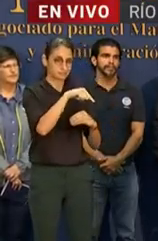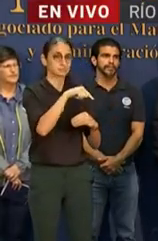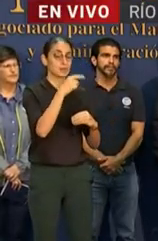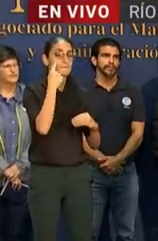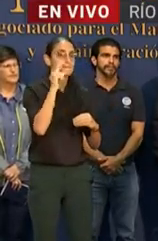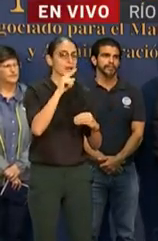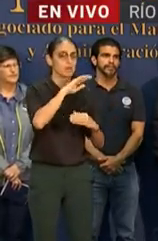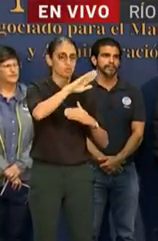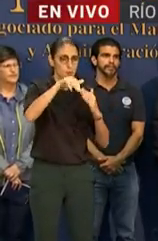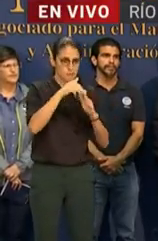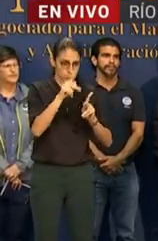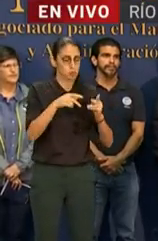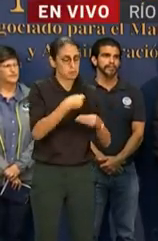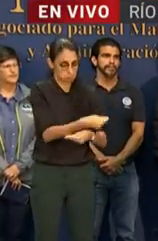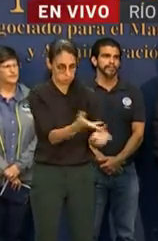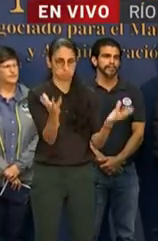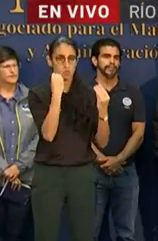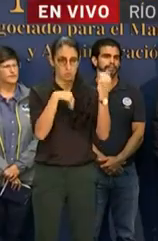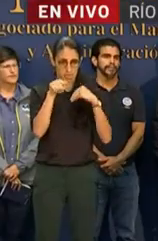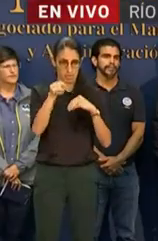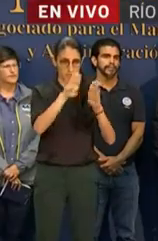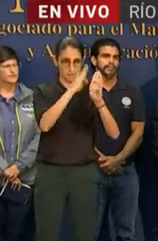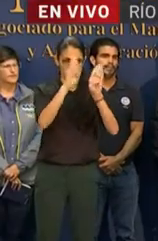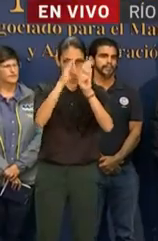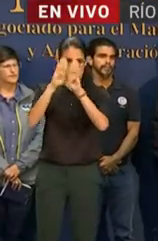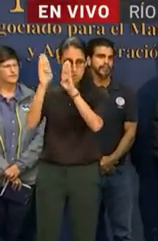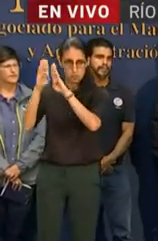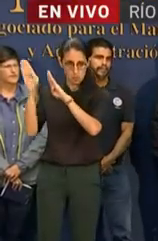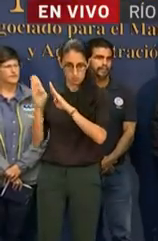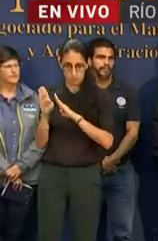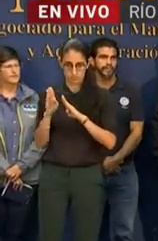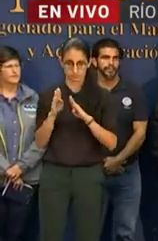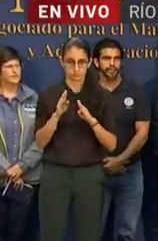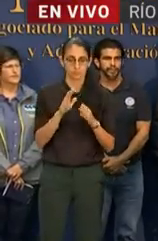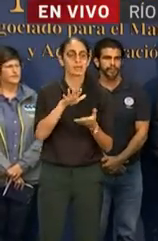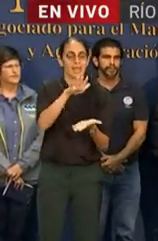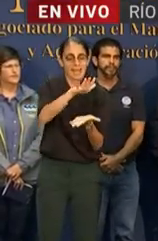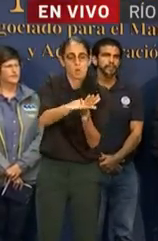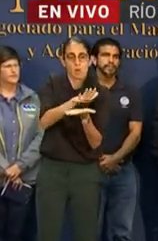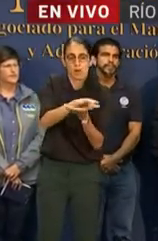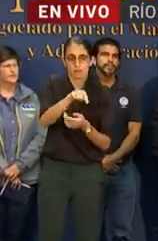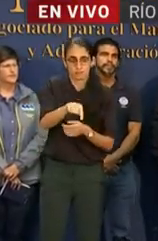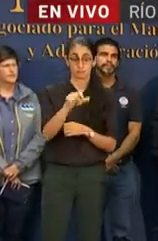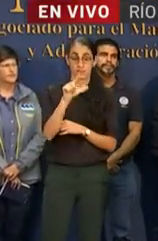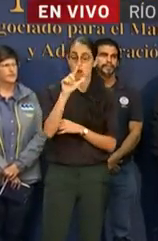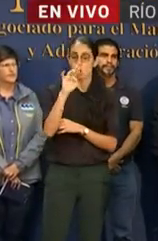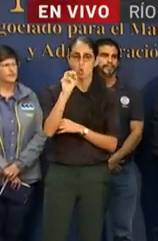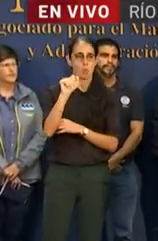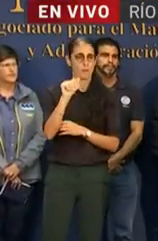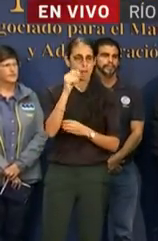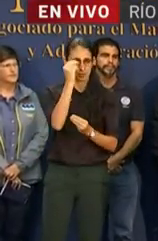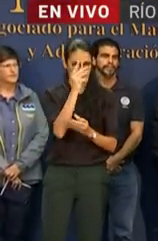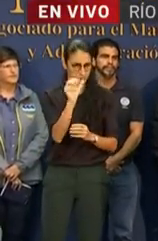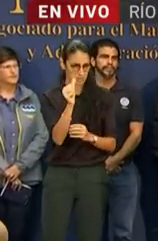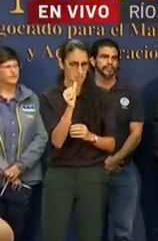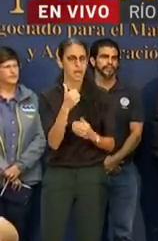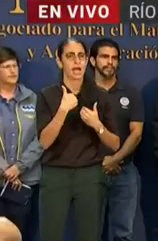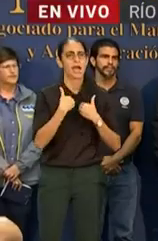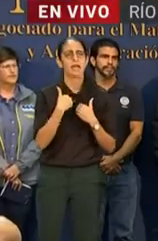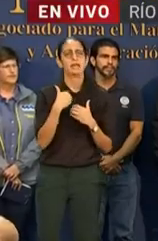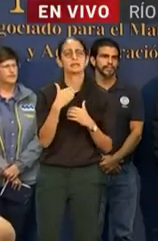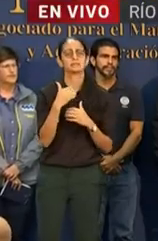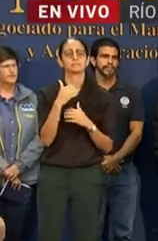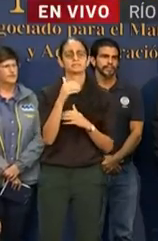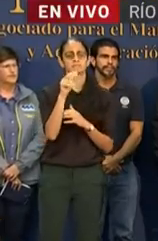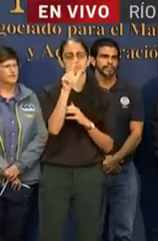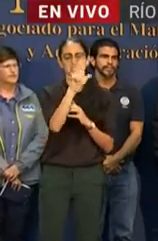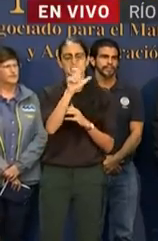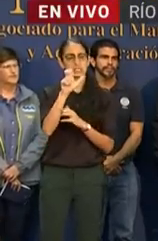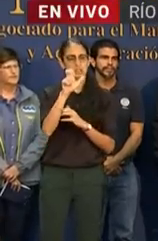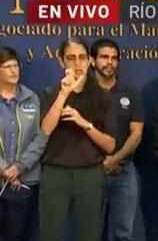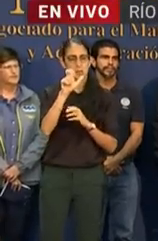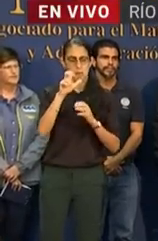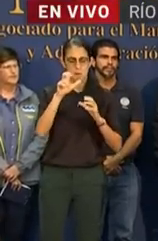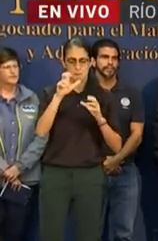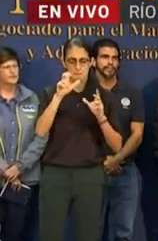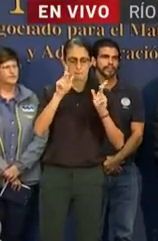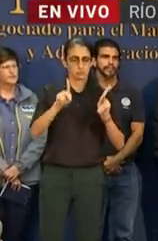TIENE REFUGIO PERO HABRÁ 1